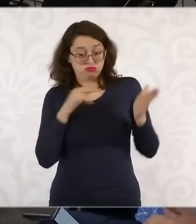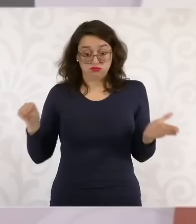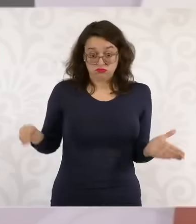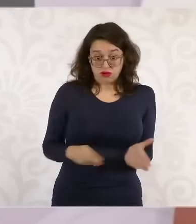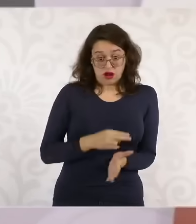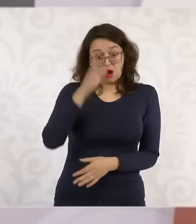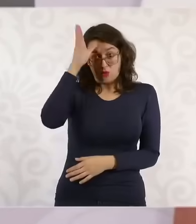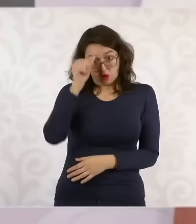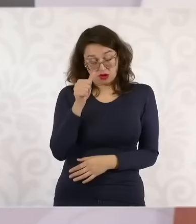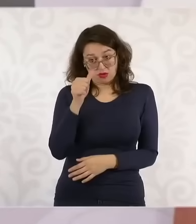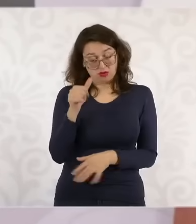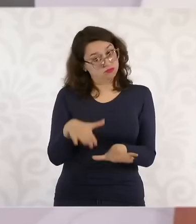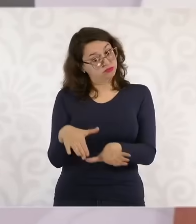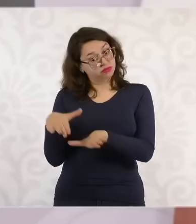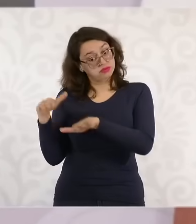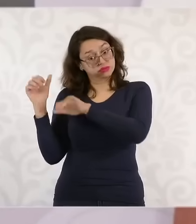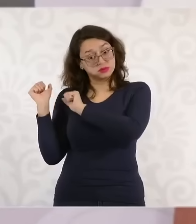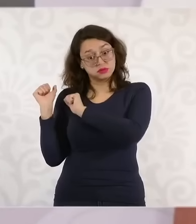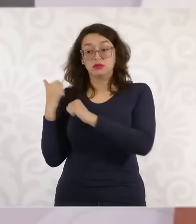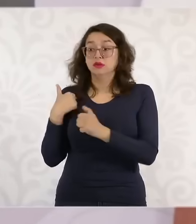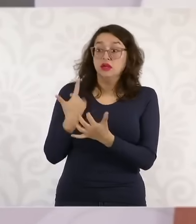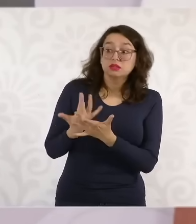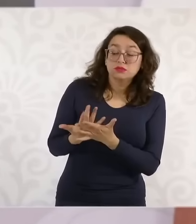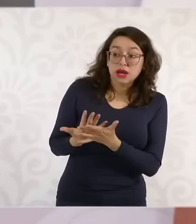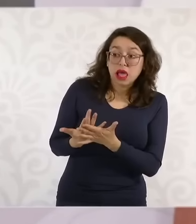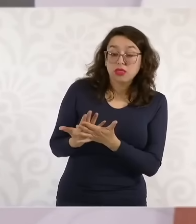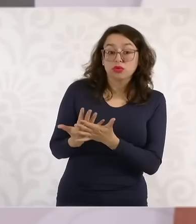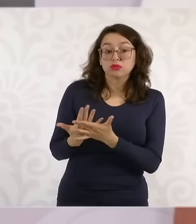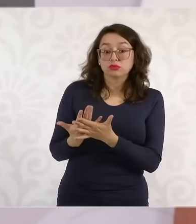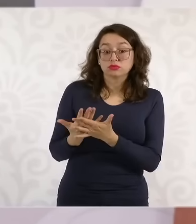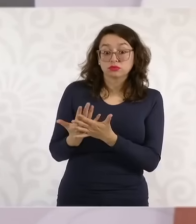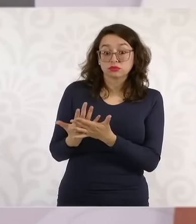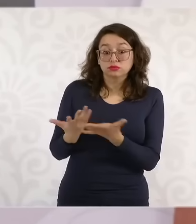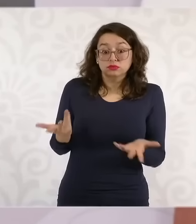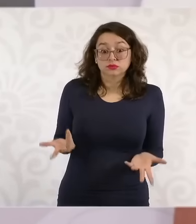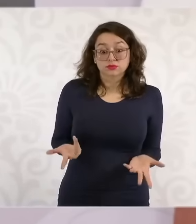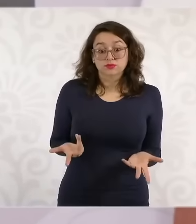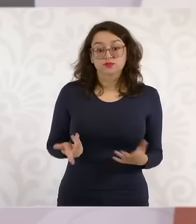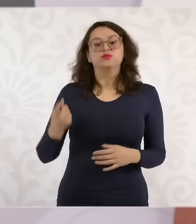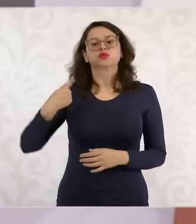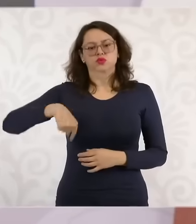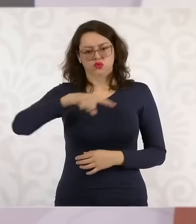de que ya levanten. Estamos en espera de que esto haga. Nosotros creemos en la palabra de